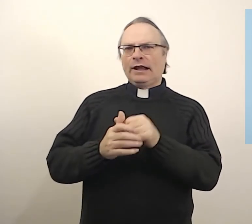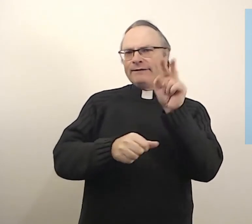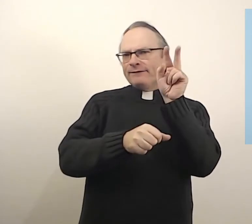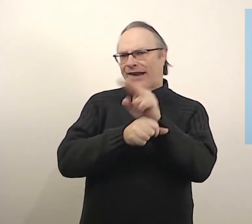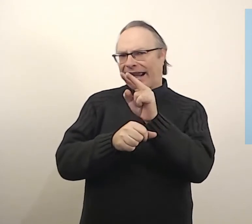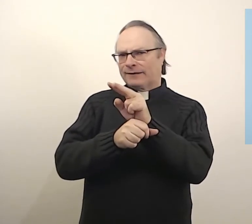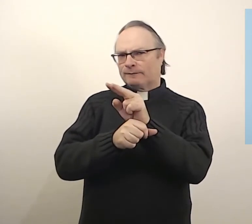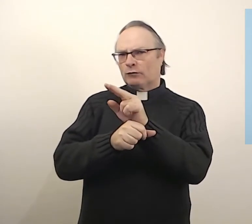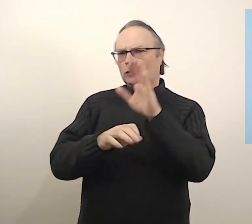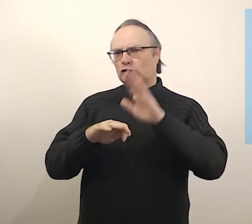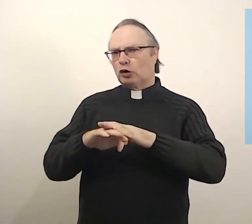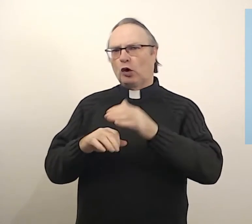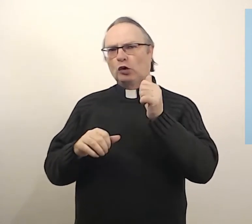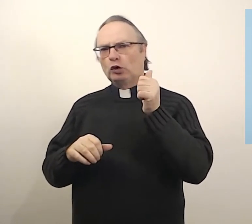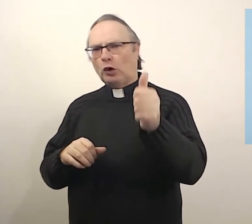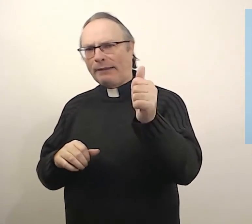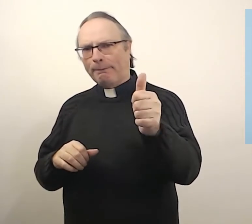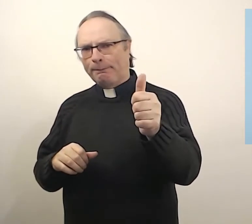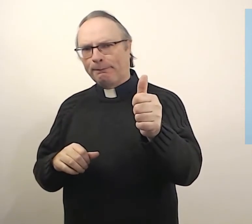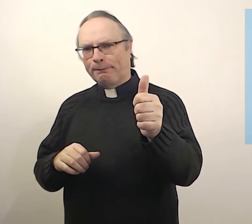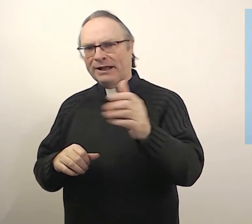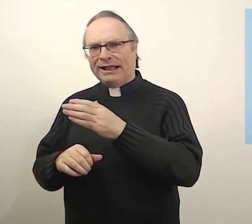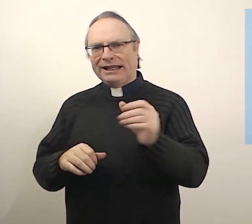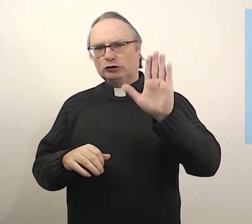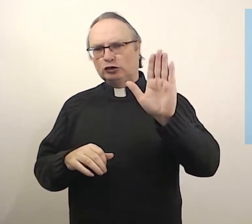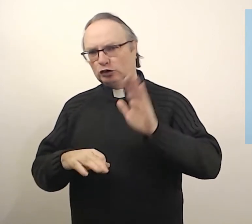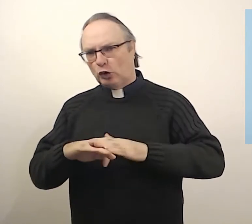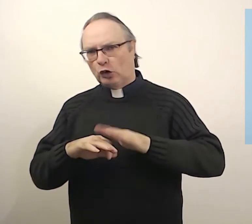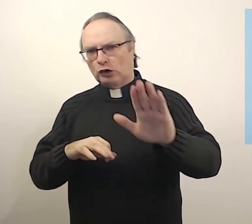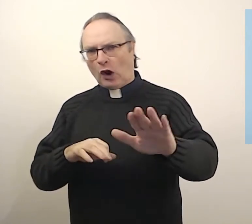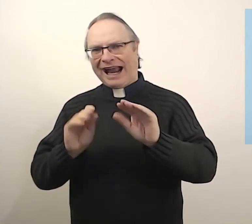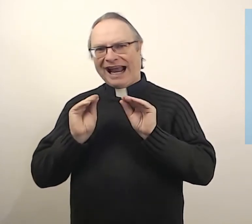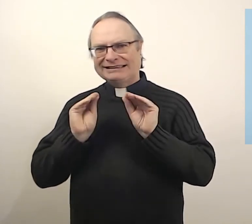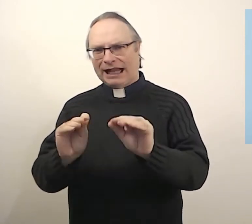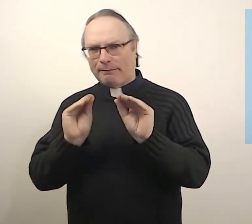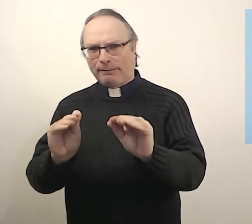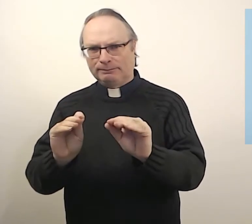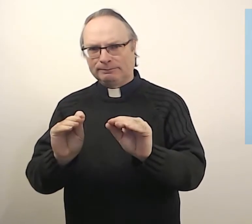Veille sur toi-même et sur ton enseignement.